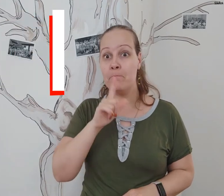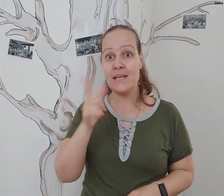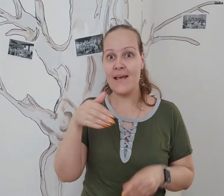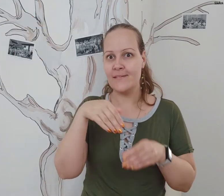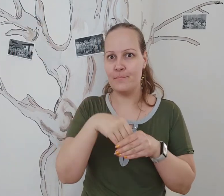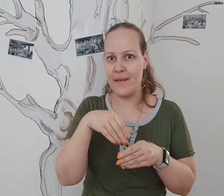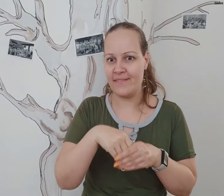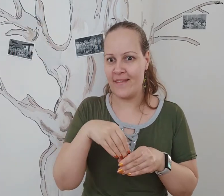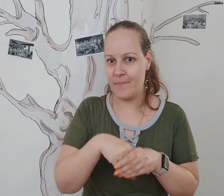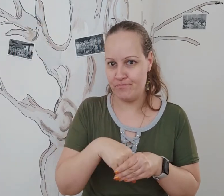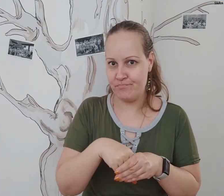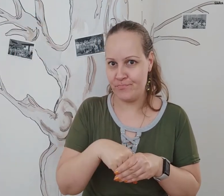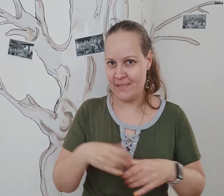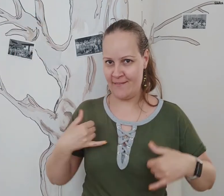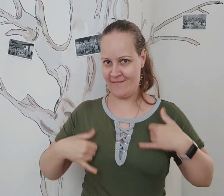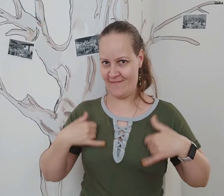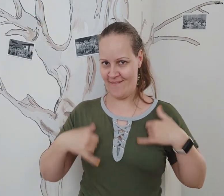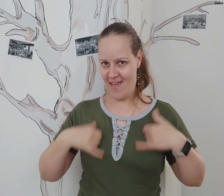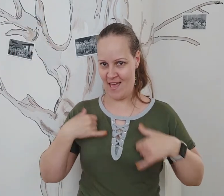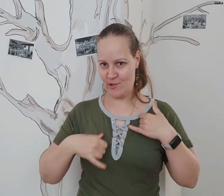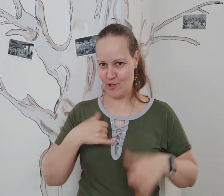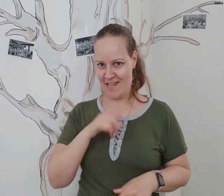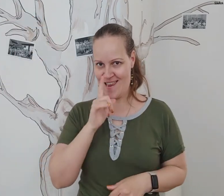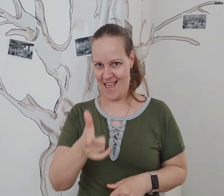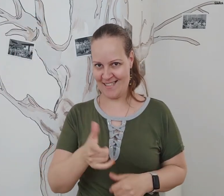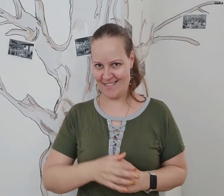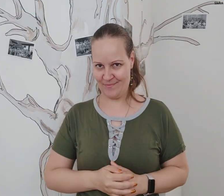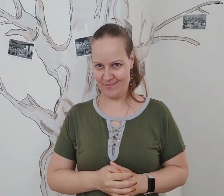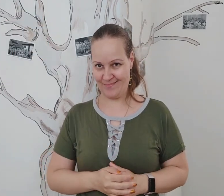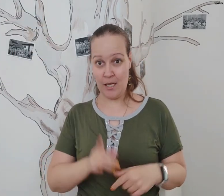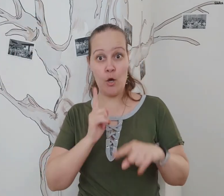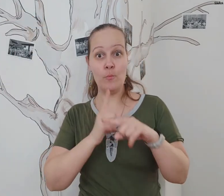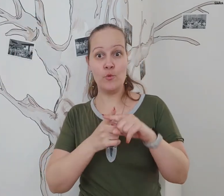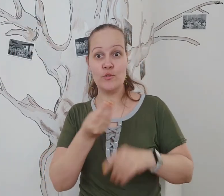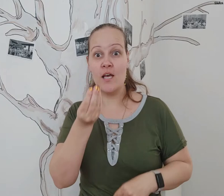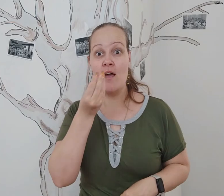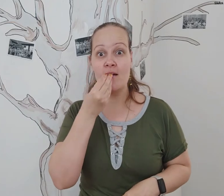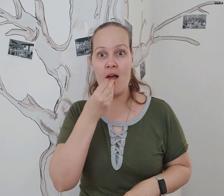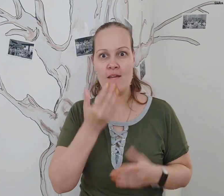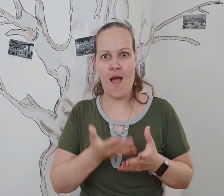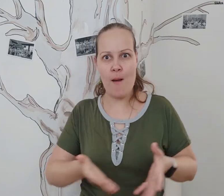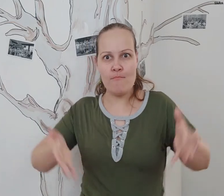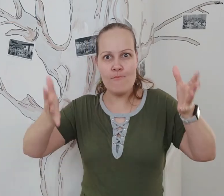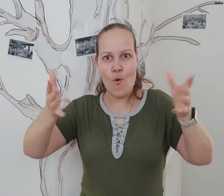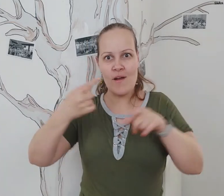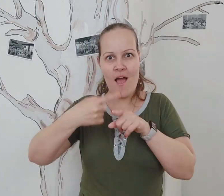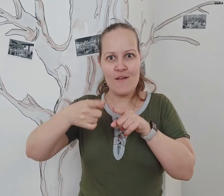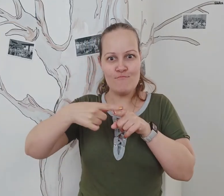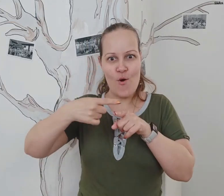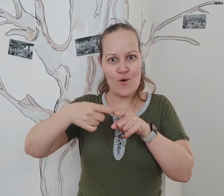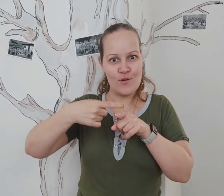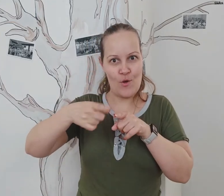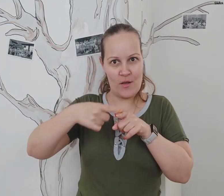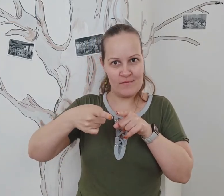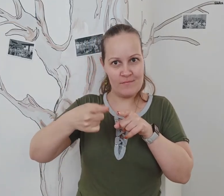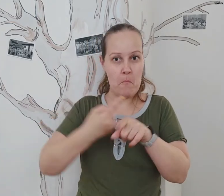Mi lesz benne? Verseny, plusz lesz pörkölt bográccsal.